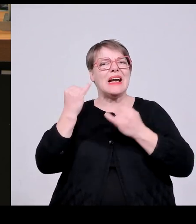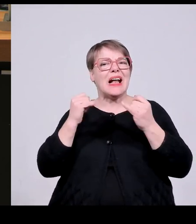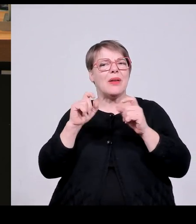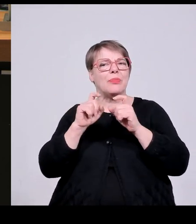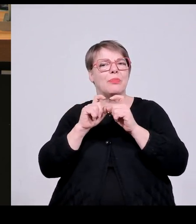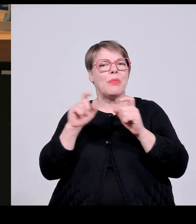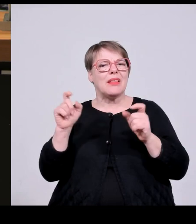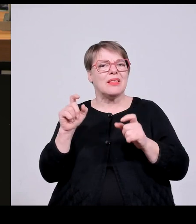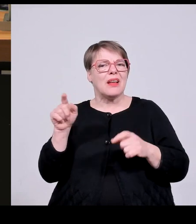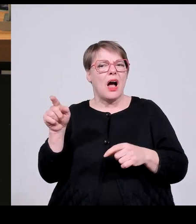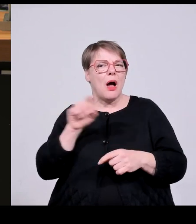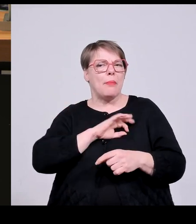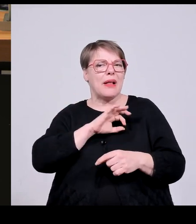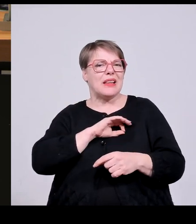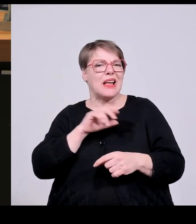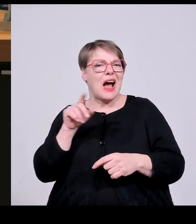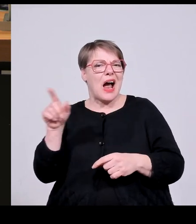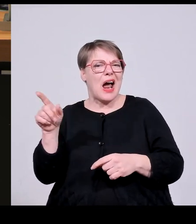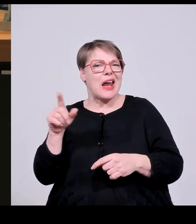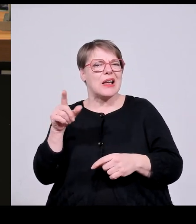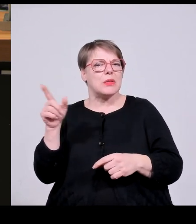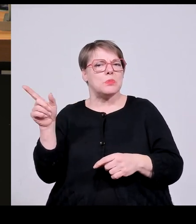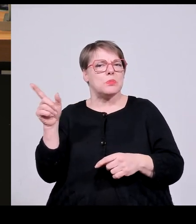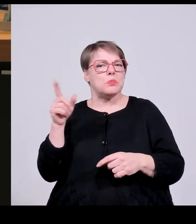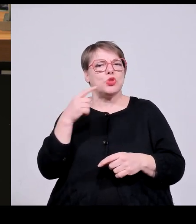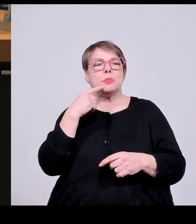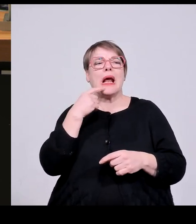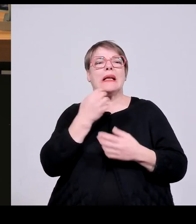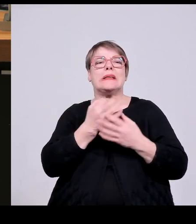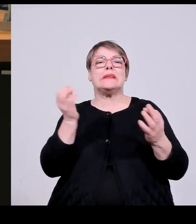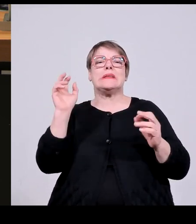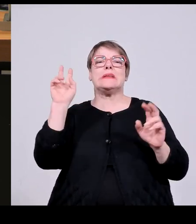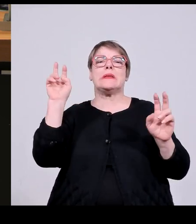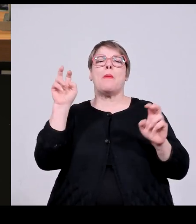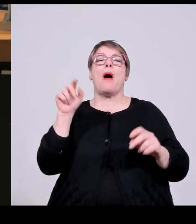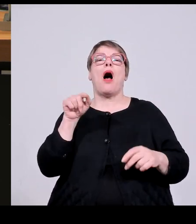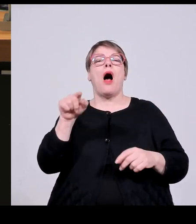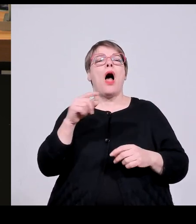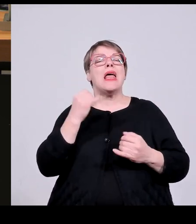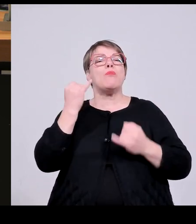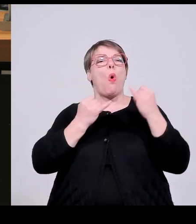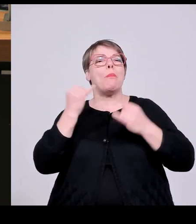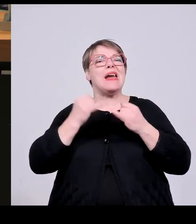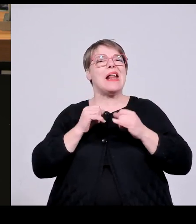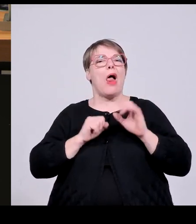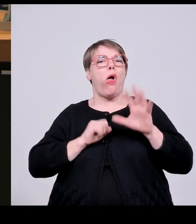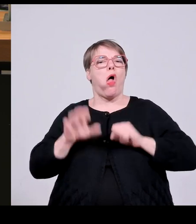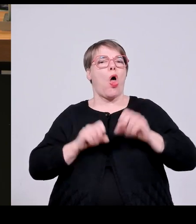durchgesetzt. Und ich will jetzt auch die Oeynhausner:innen begrüßen. Wir darauf hinweisen, dass die